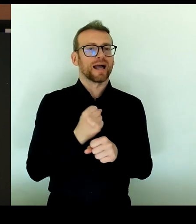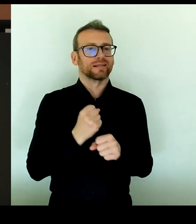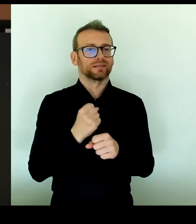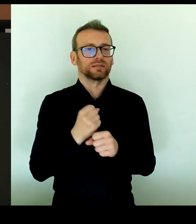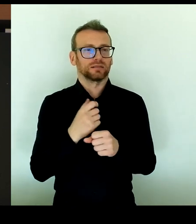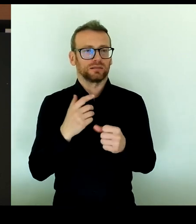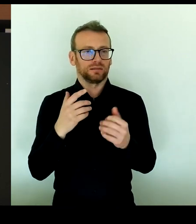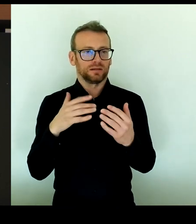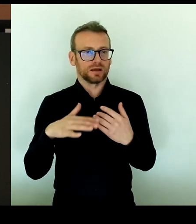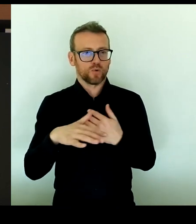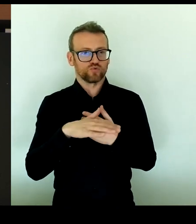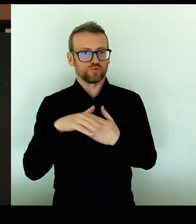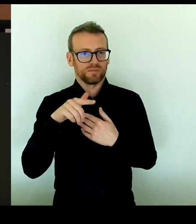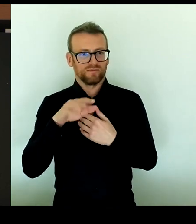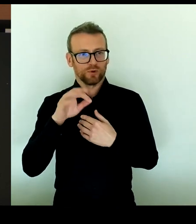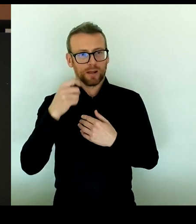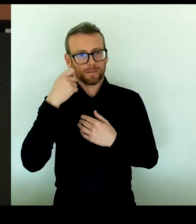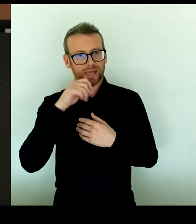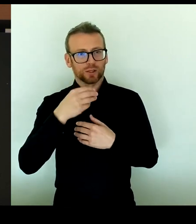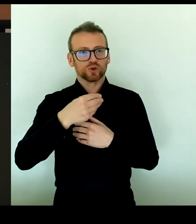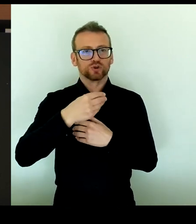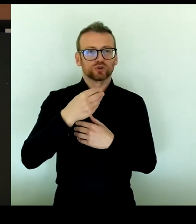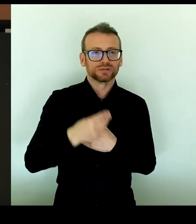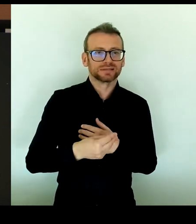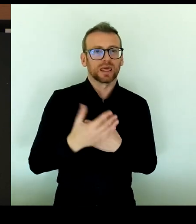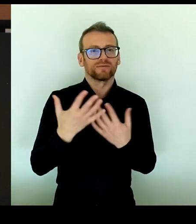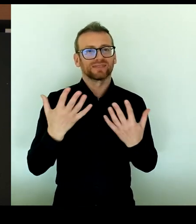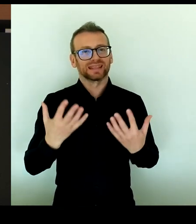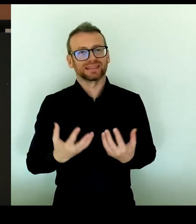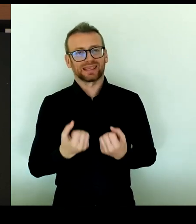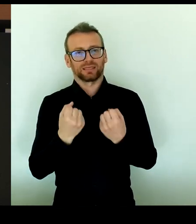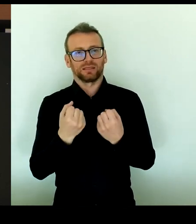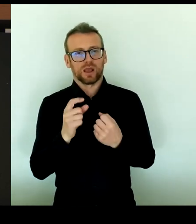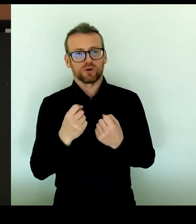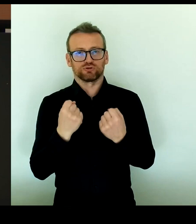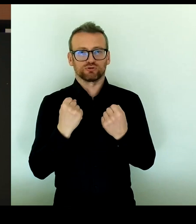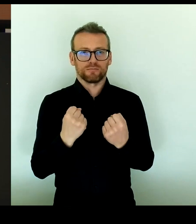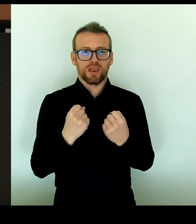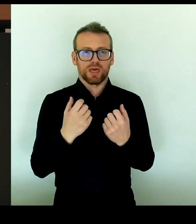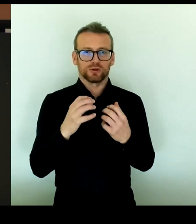künstlerischen Sparten solidari, das heißt, gemeinsam und zusammen zu denken.